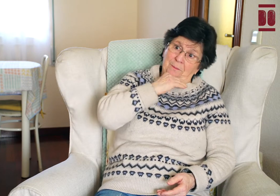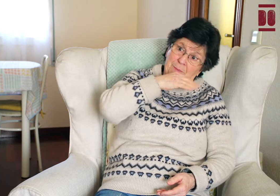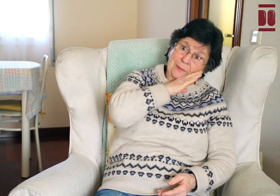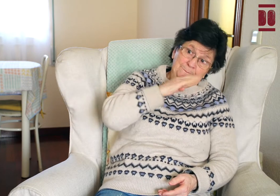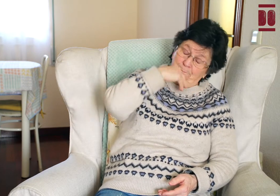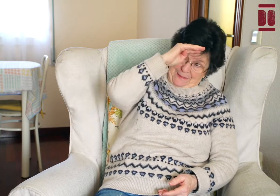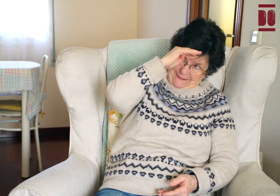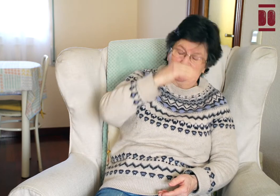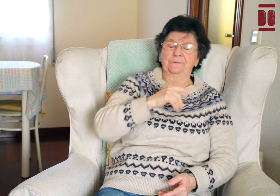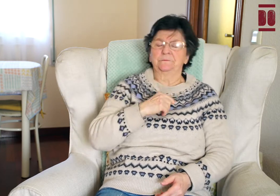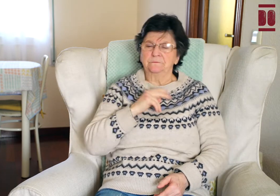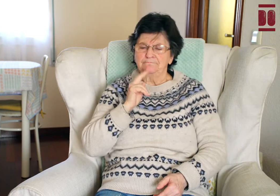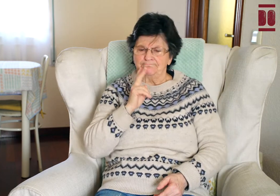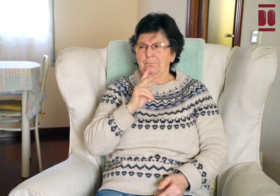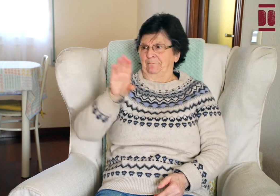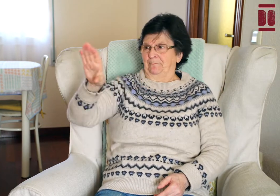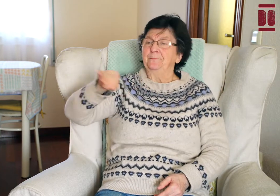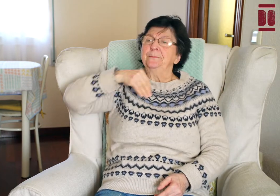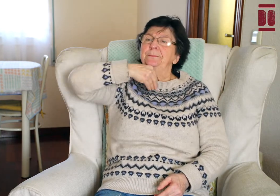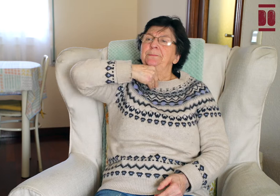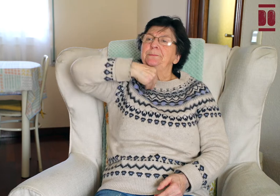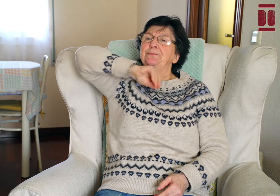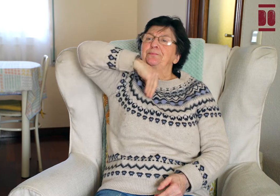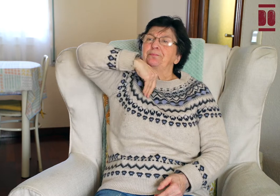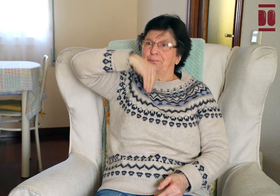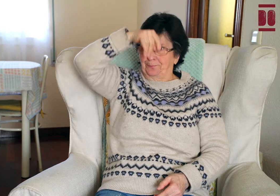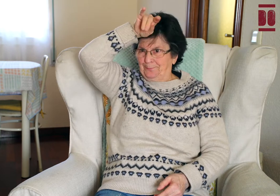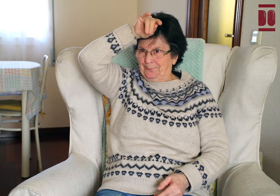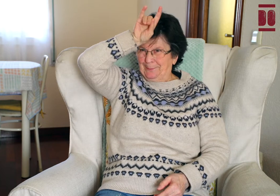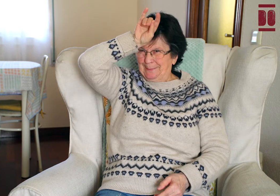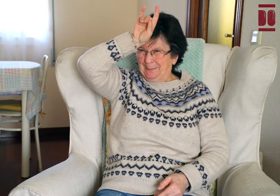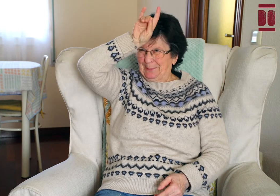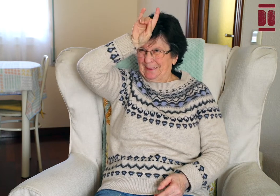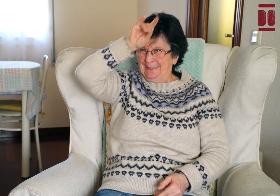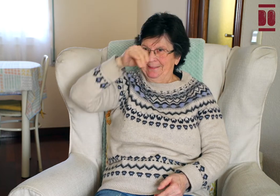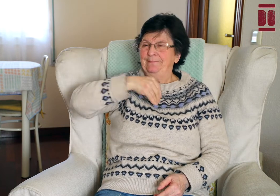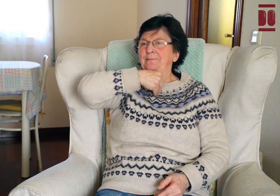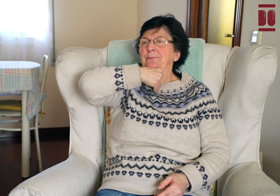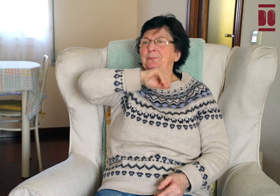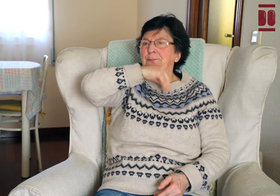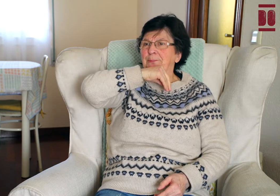mi abuelo paterno decidió llamar mi atención; cogió el cencerro de la oveja y comenzó